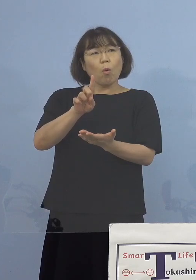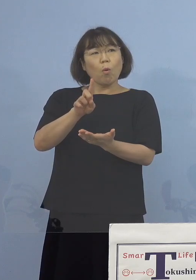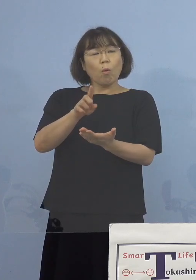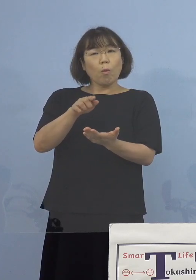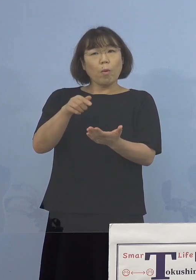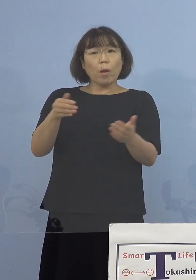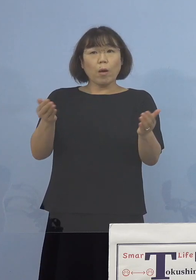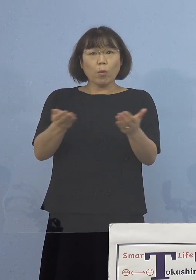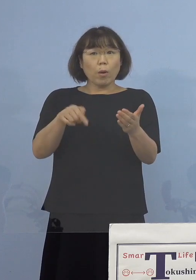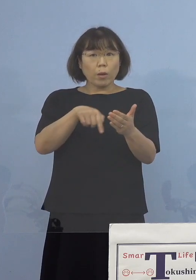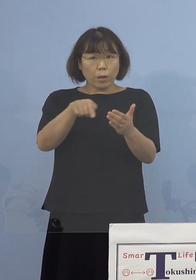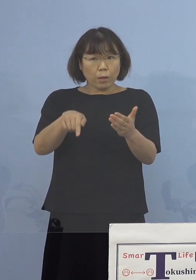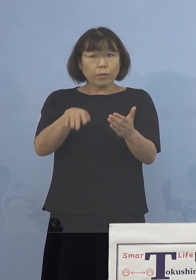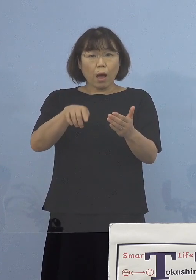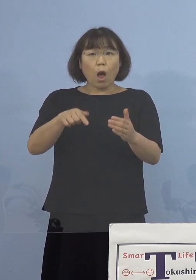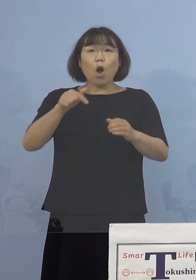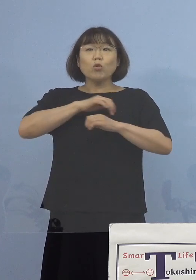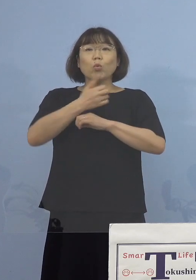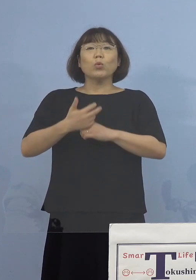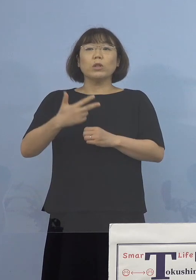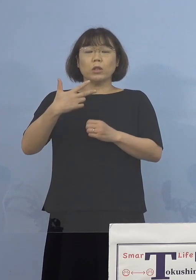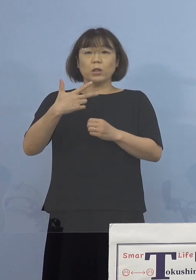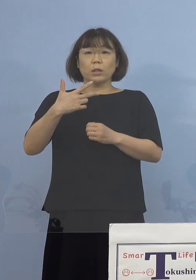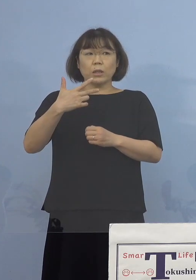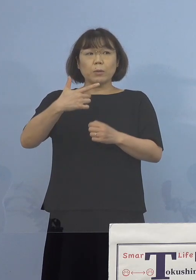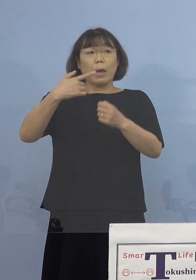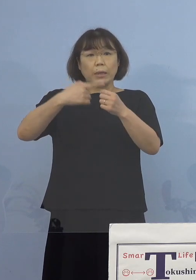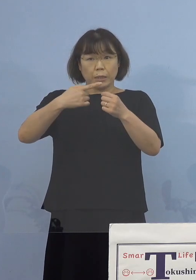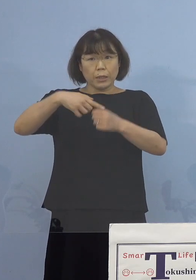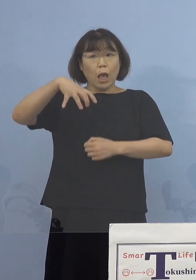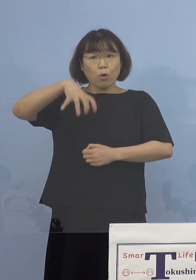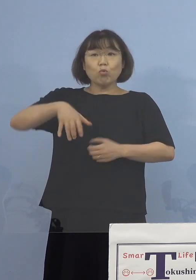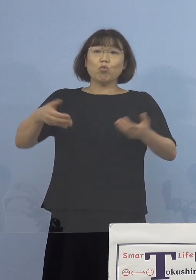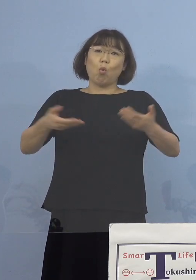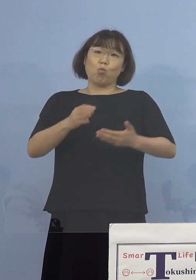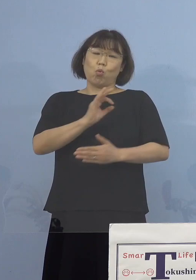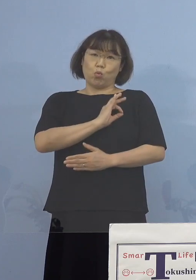（保健福祉部長） 徳島市役所に勤務です （徳島新聞社） 徳島市役所の職員ですか